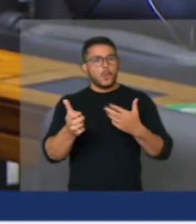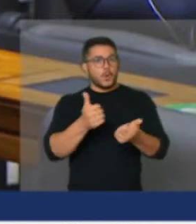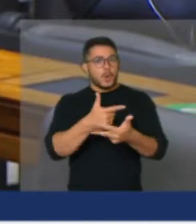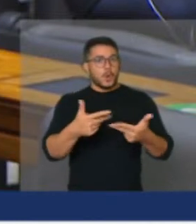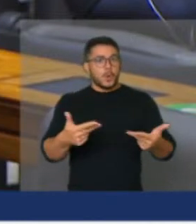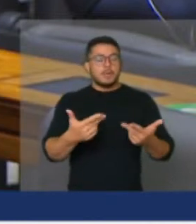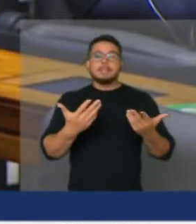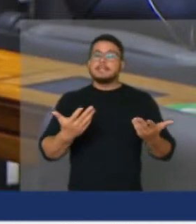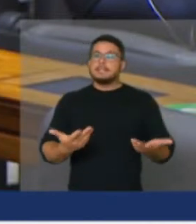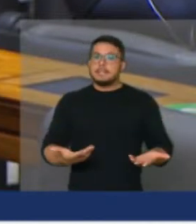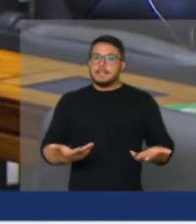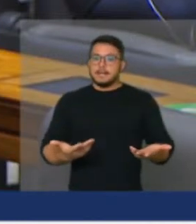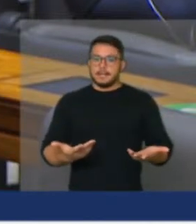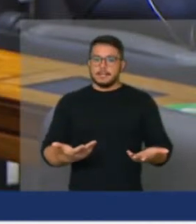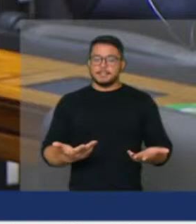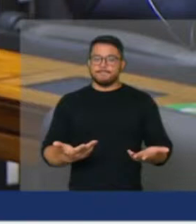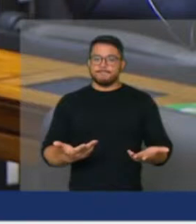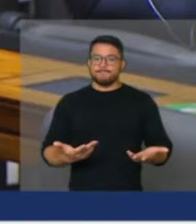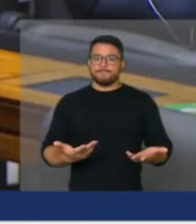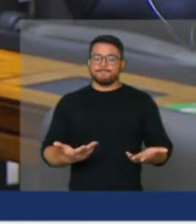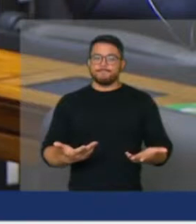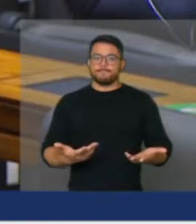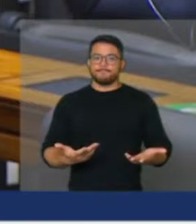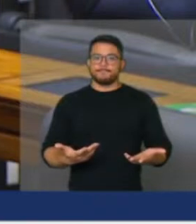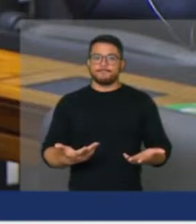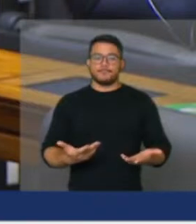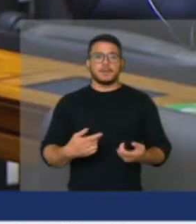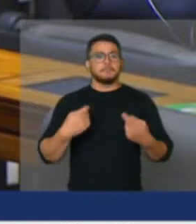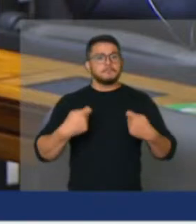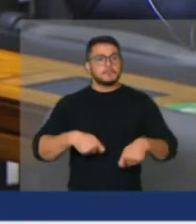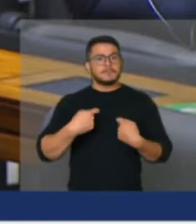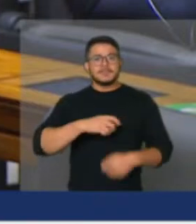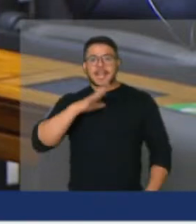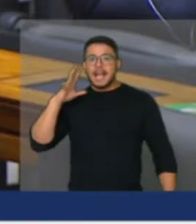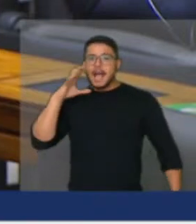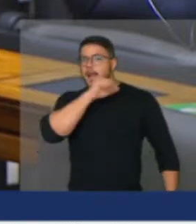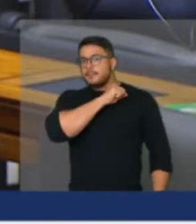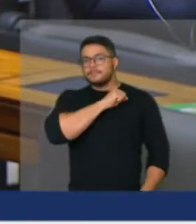SEJA O MAIS RÁPIDO POSSÍVEL E QUE A ALEGAÇÃO DE QUE VAI